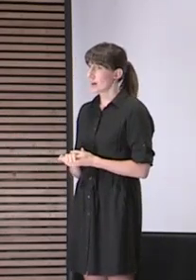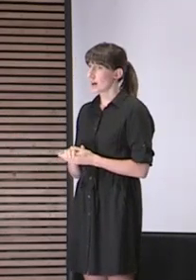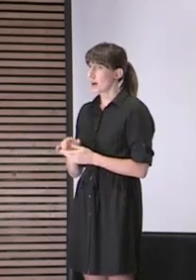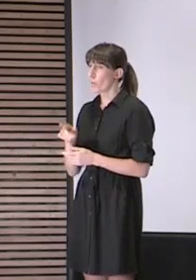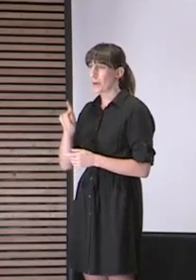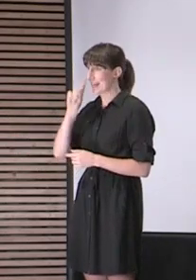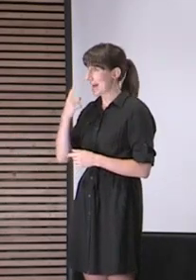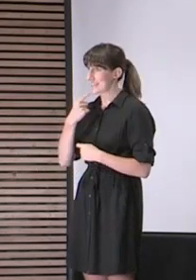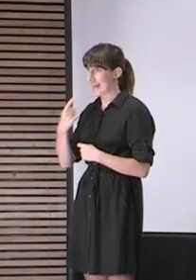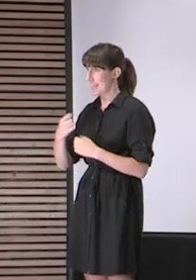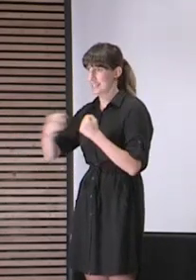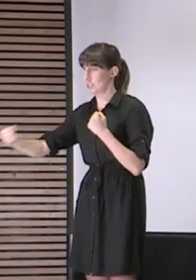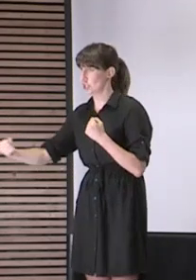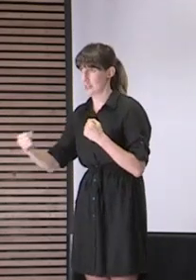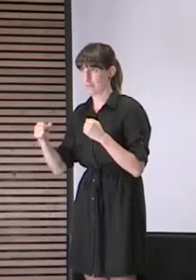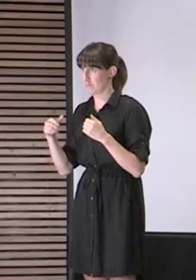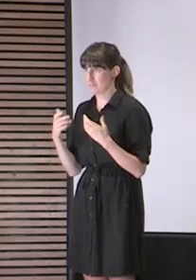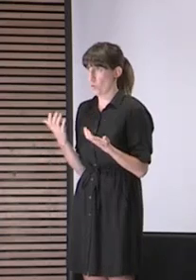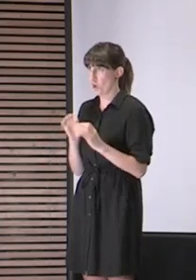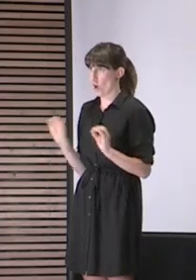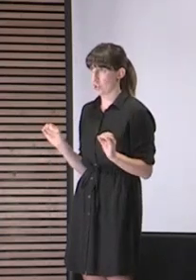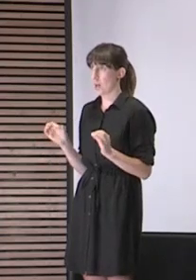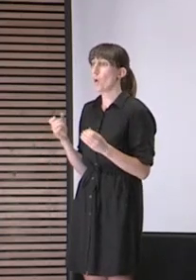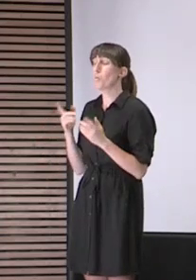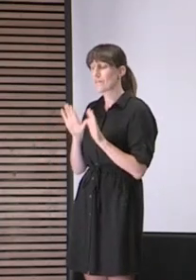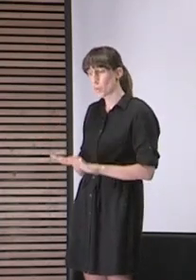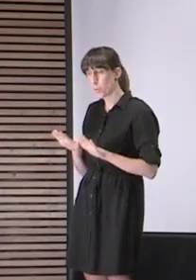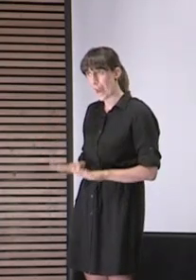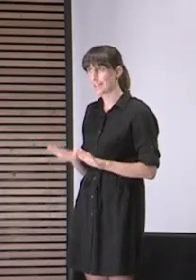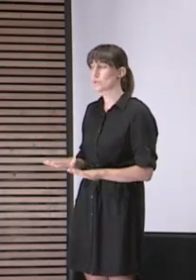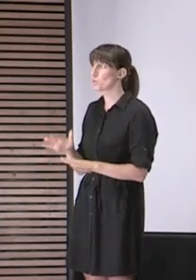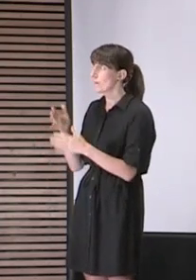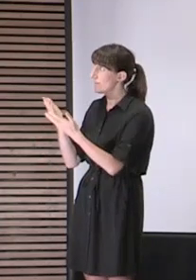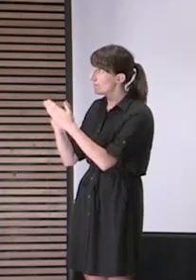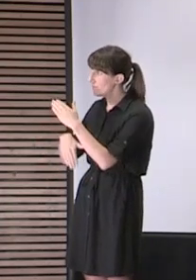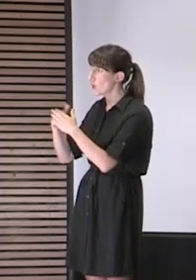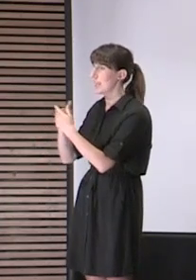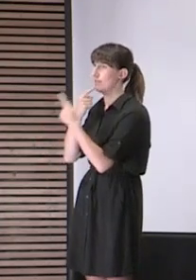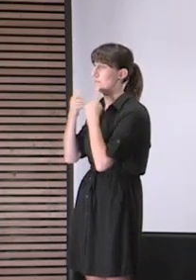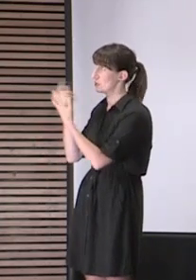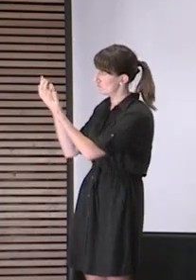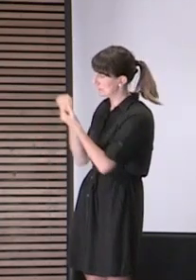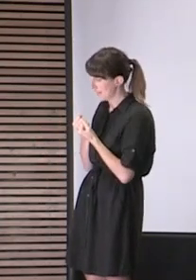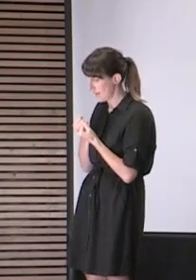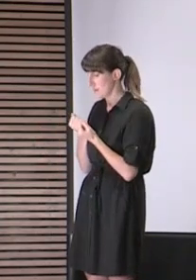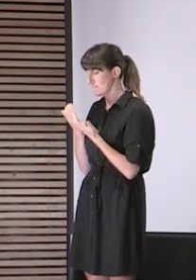extensiones ya. No se han tomado